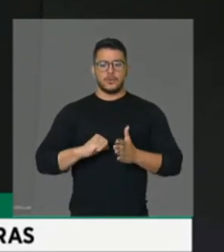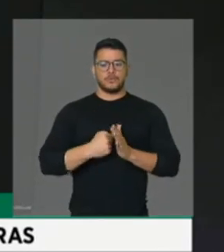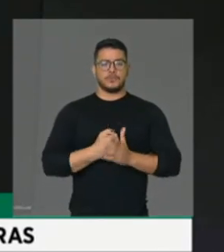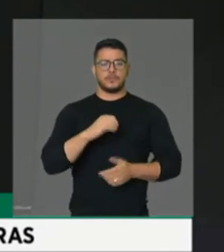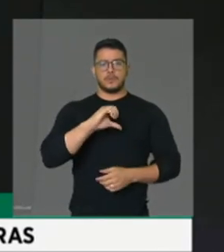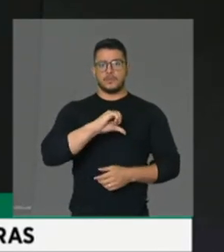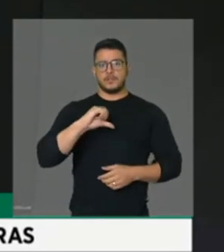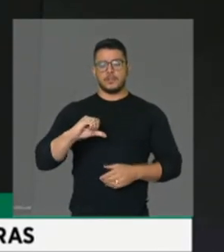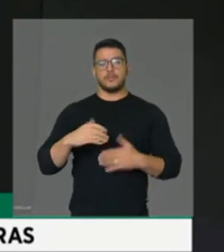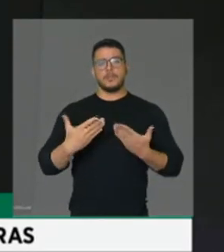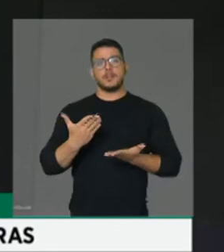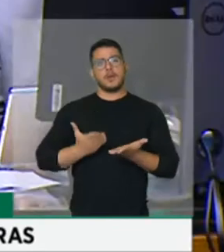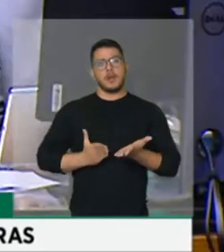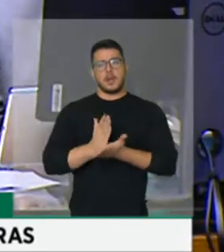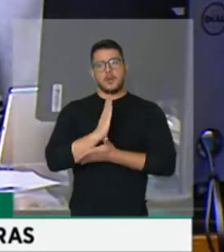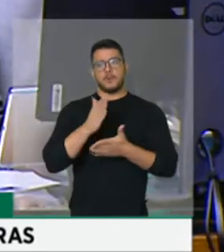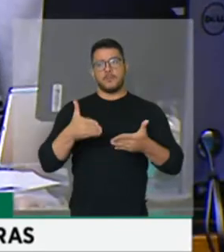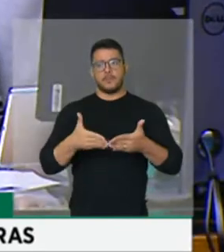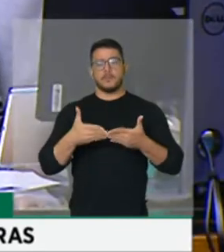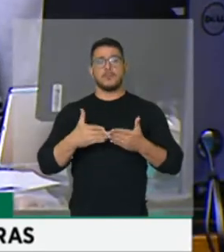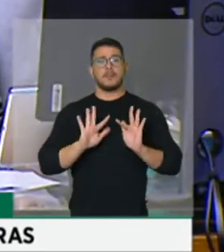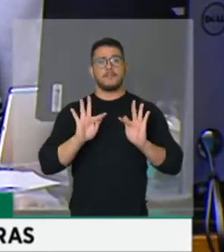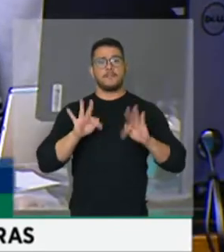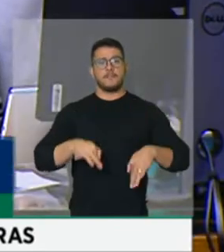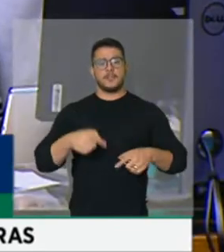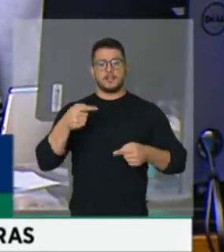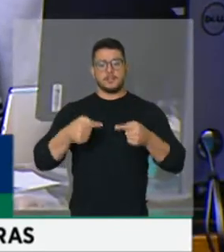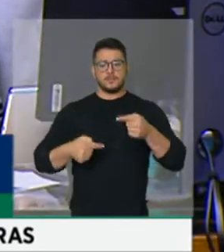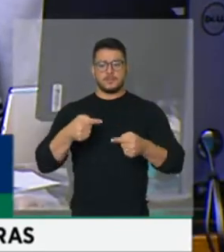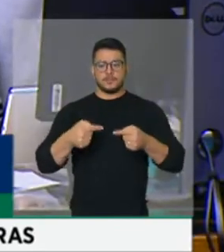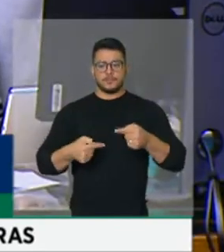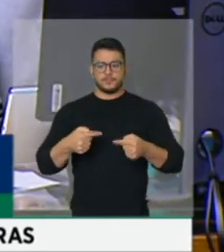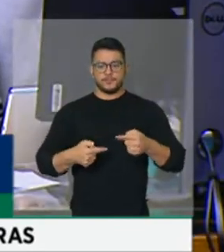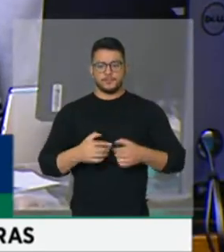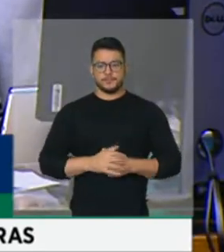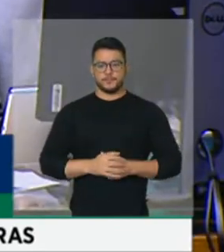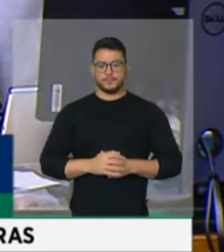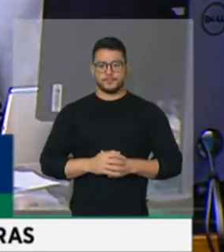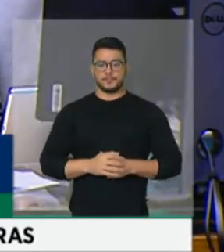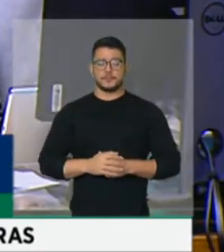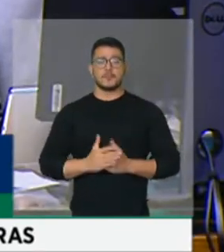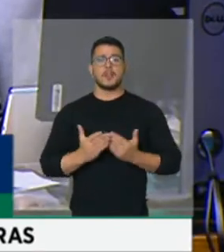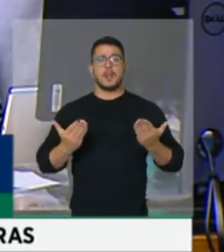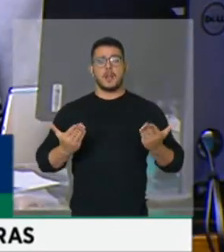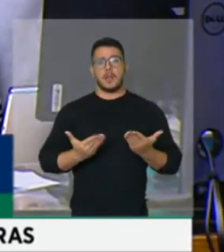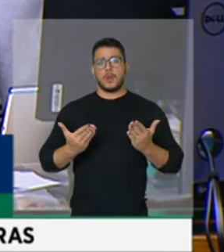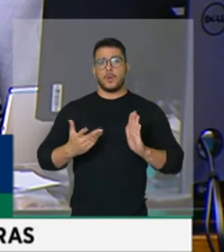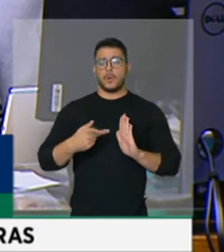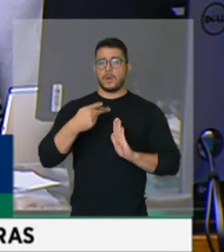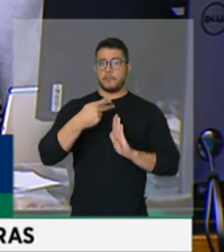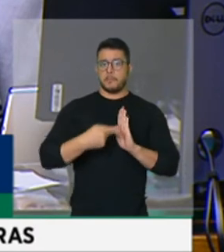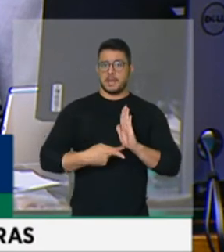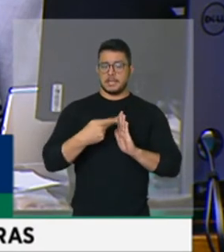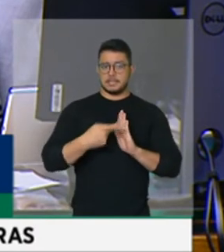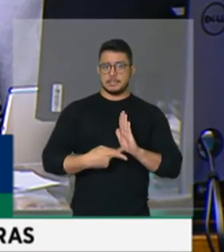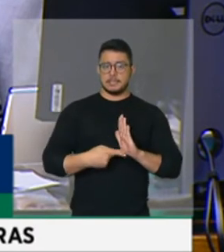ENCERRADA A VOTAÇÃO. -- [PRESIDENTE]: SIM, 314, NÃO 50, DUAS ABSTENÇÕ ES, TOTAL 374, ART. 17, 1, OBSTRUÇÃO 99, ESTÁ APROVADO